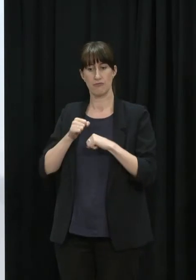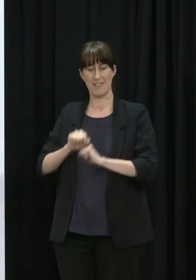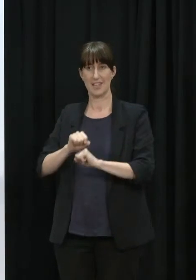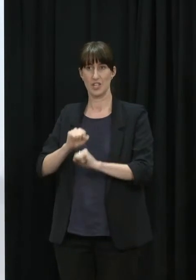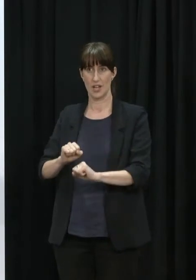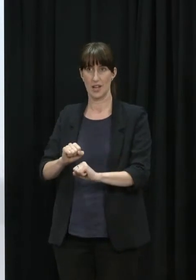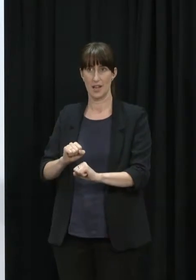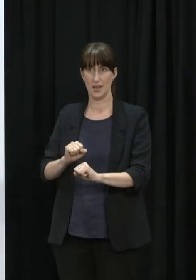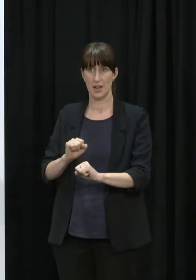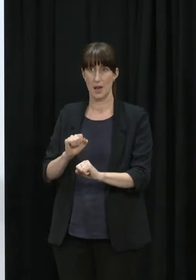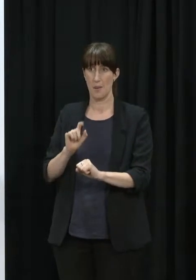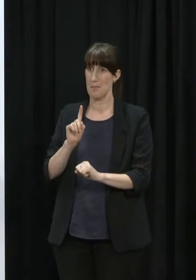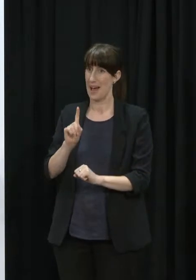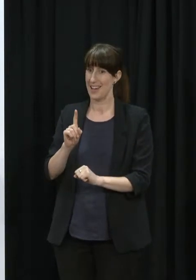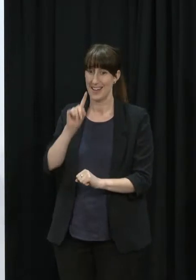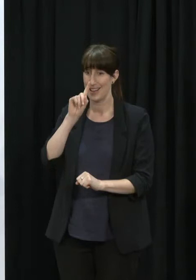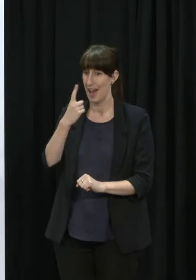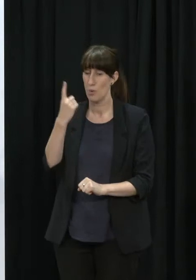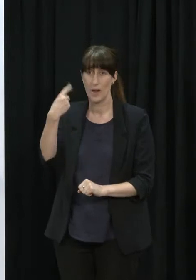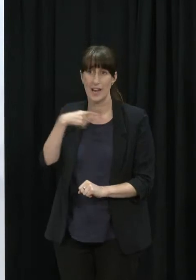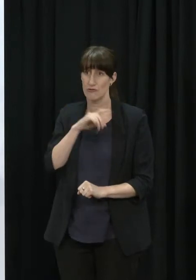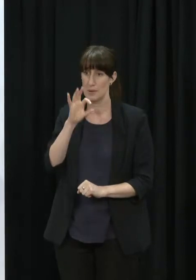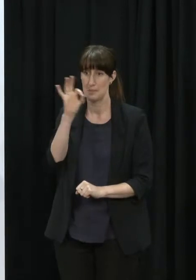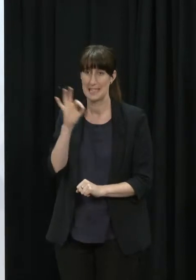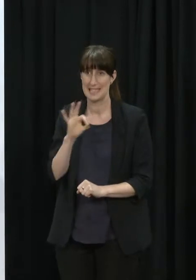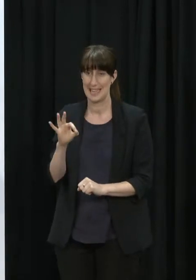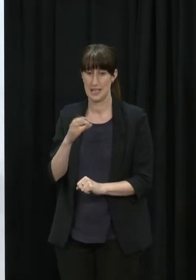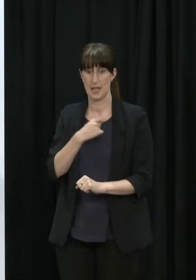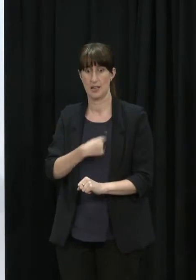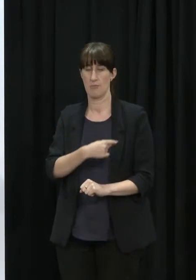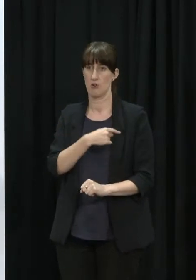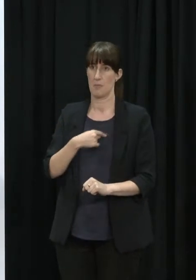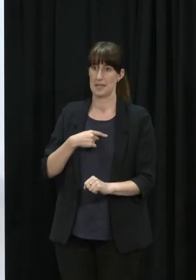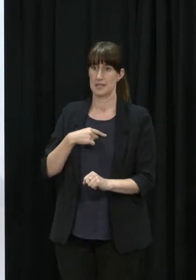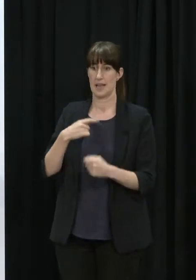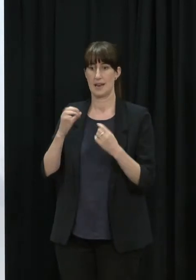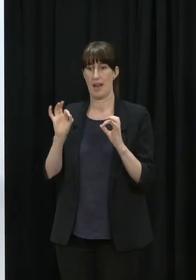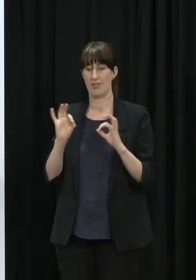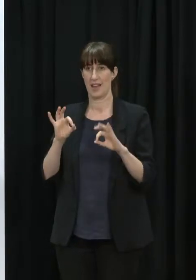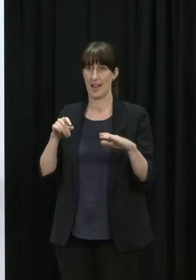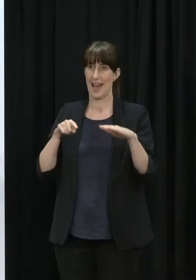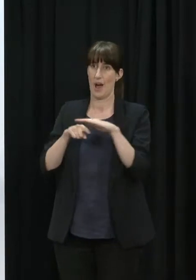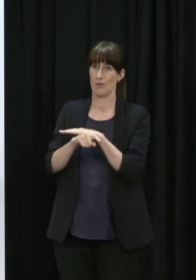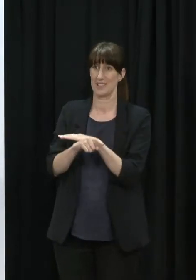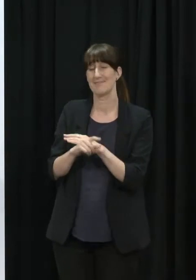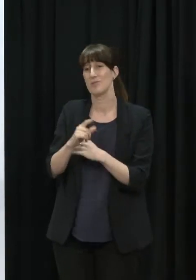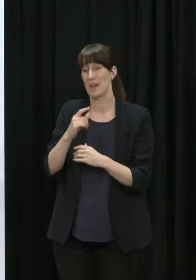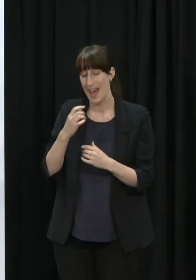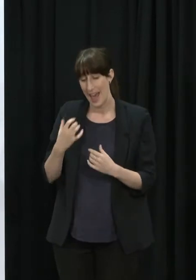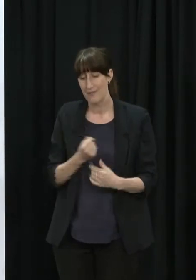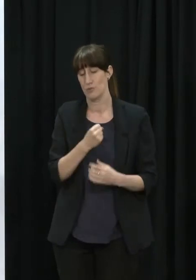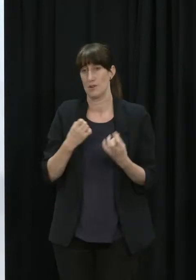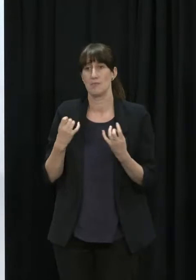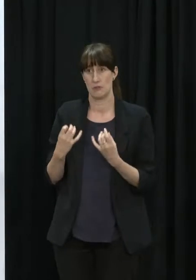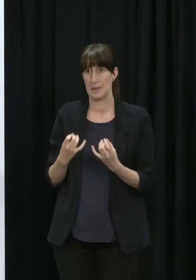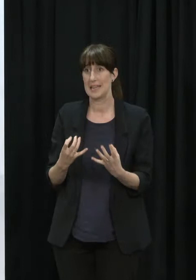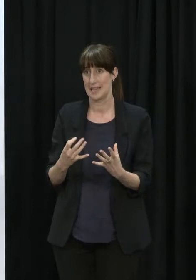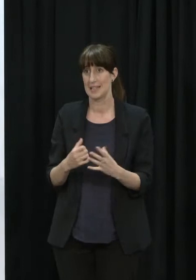tupono. Ko nga tikanga